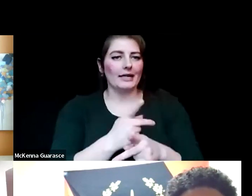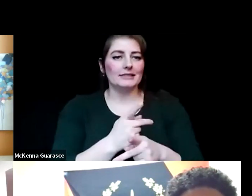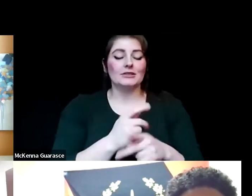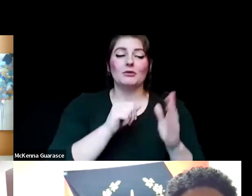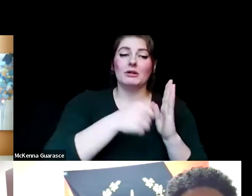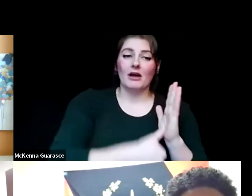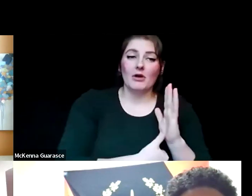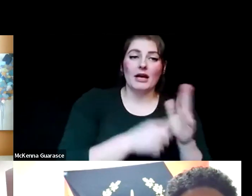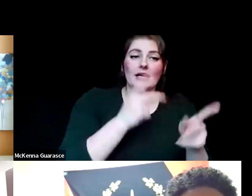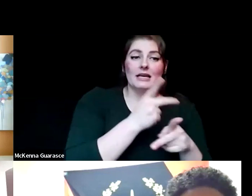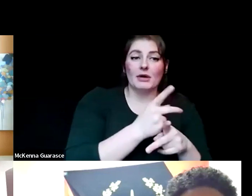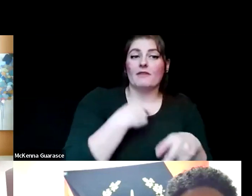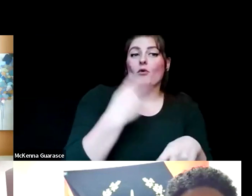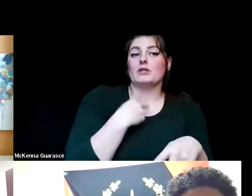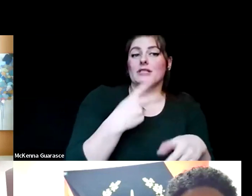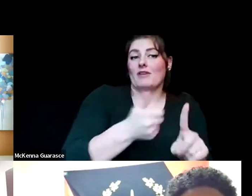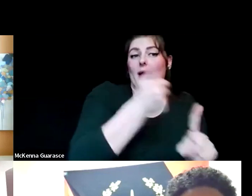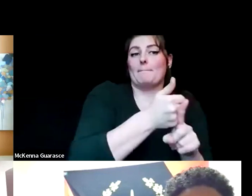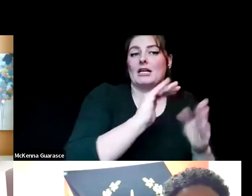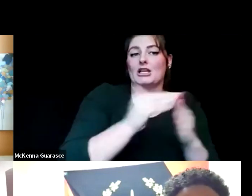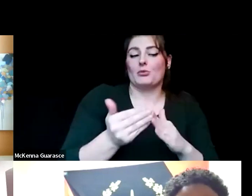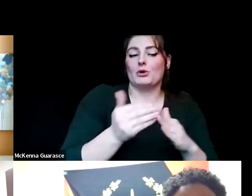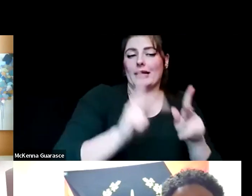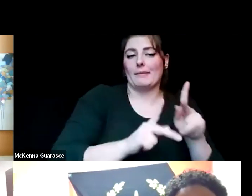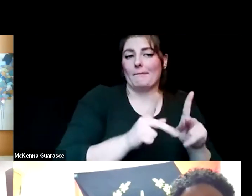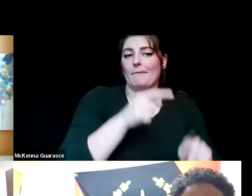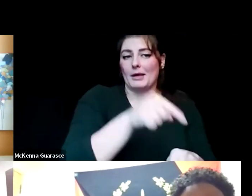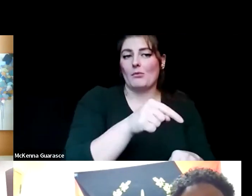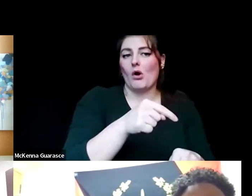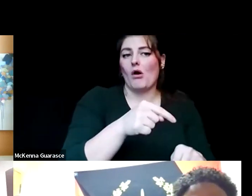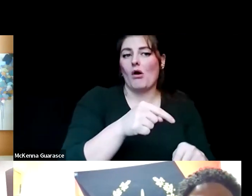de la comunidad afectada sean escuchados entre tantas organizaciones?".